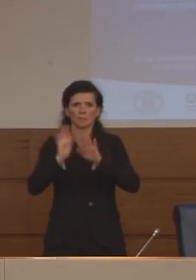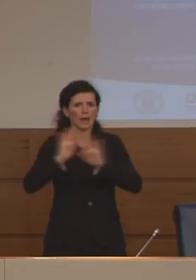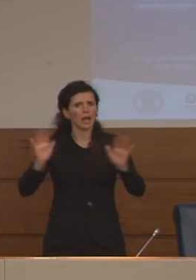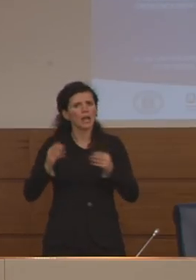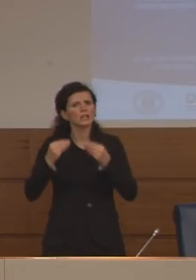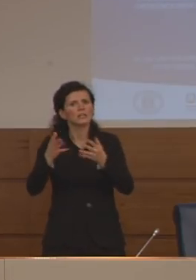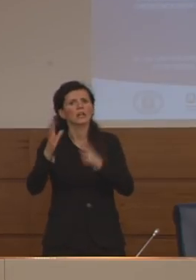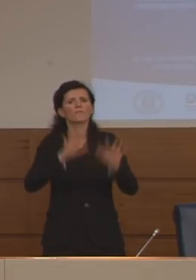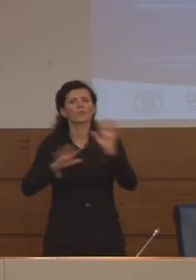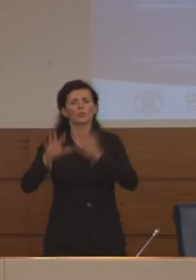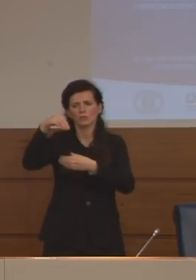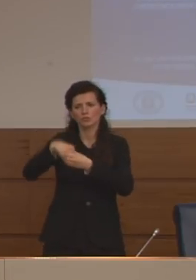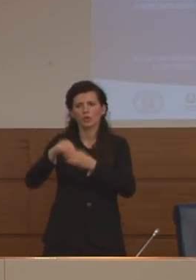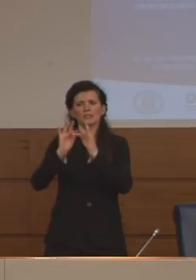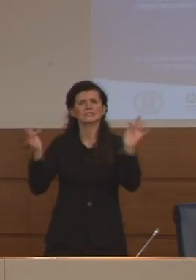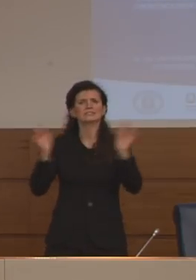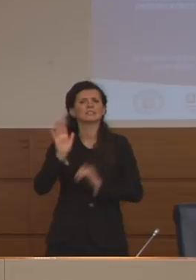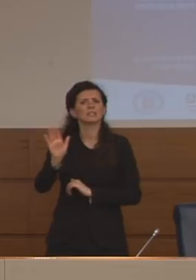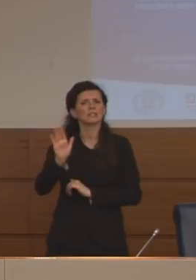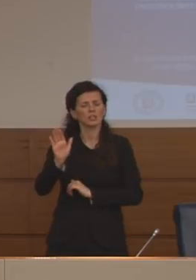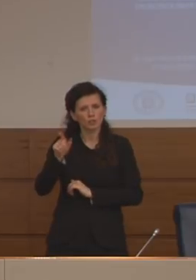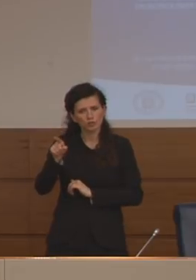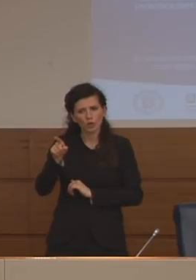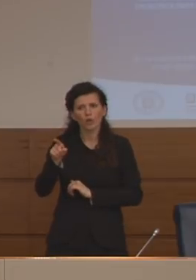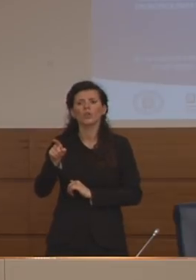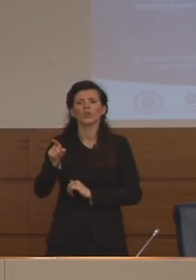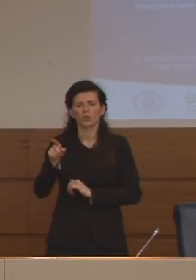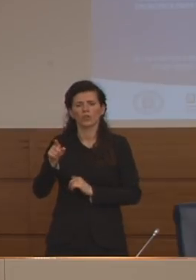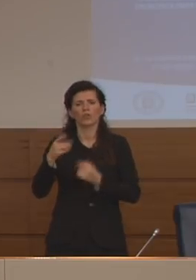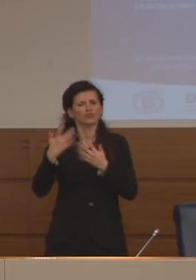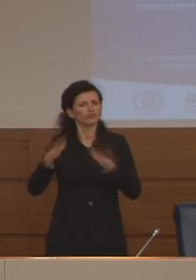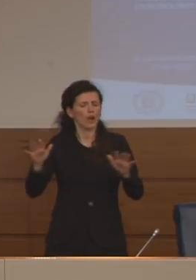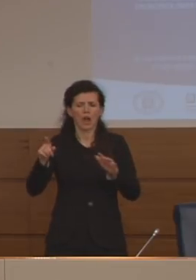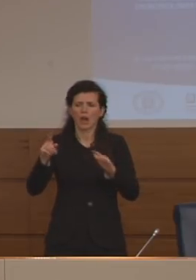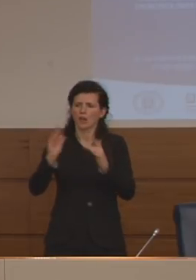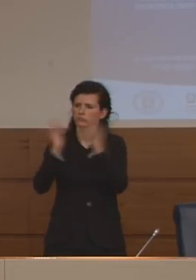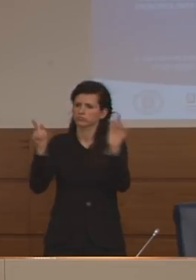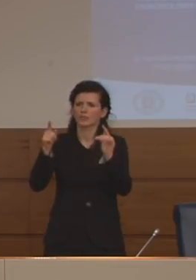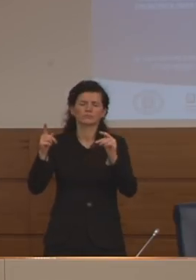dei bracci di sperimentazione che sono attivi. Purtroppo io capisco l'attesa, però